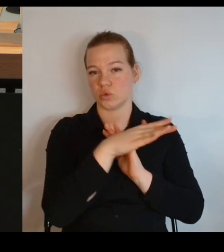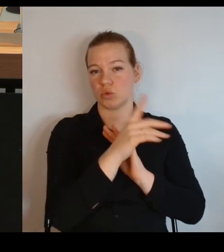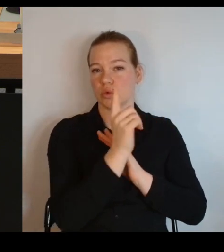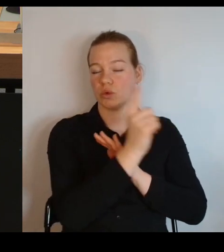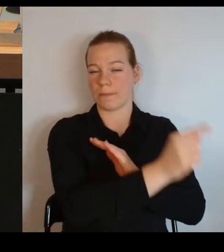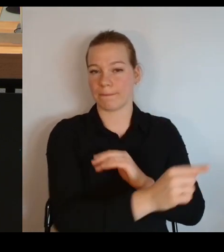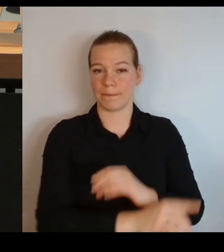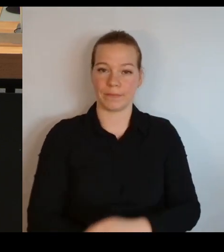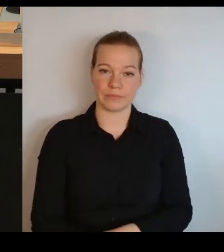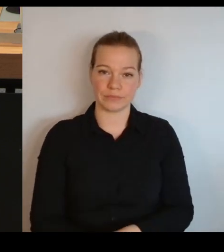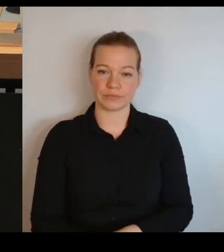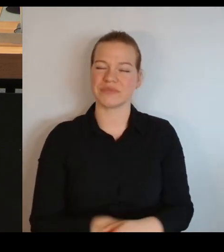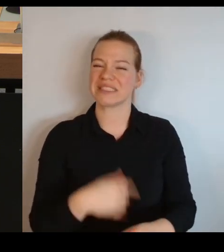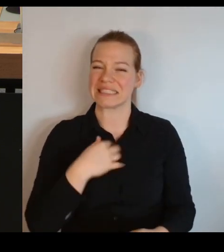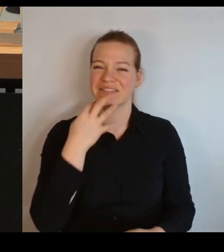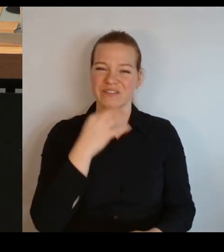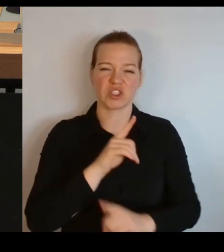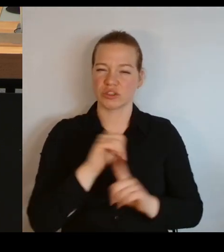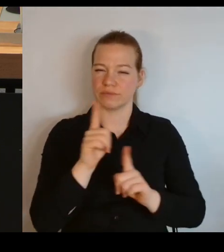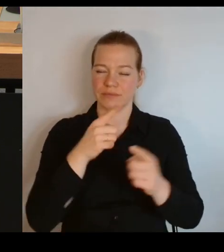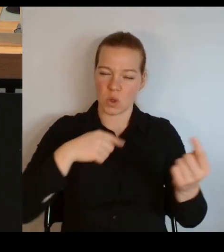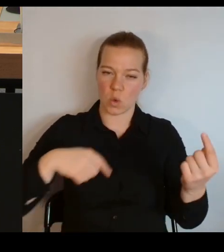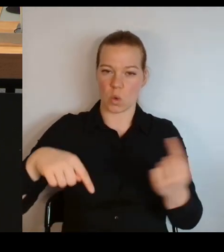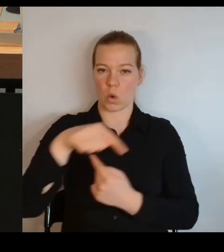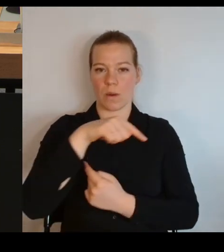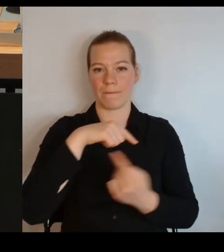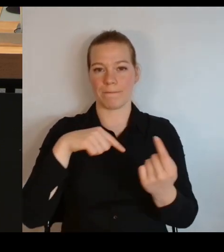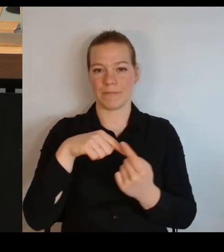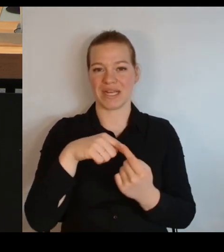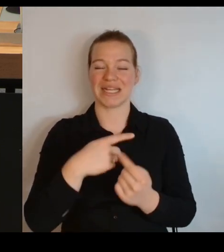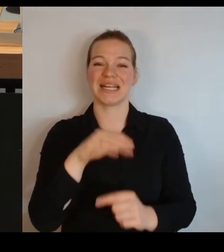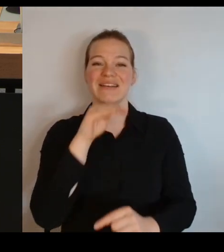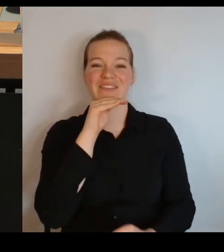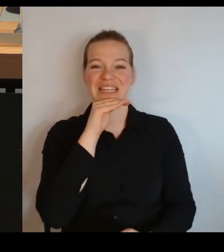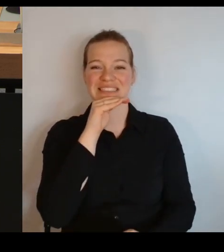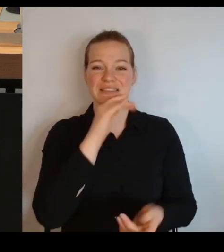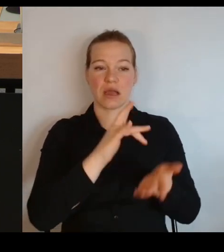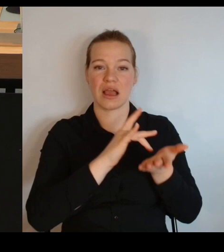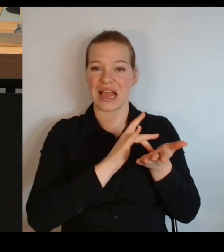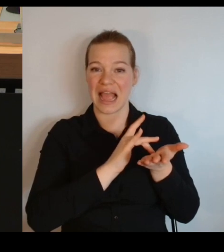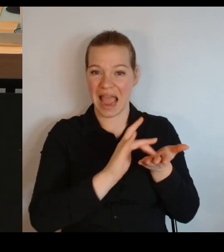in der Stadt verbleibt. Das ist ein sehr ehrgeiziges Ziel. Diese 250 Millionen Kubikmeter Wasser